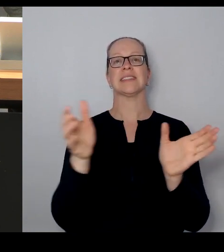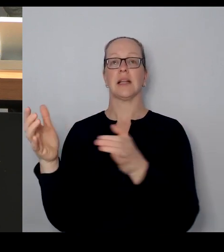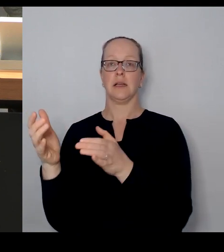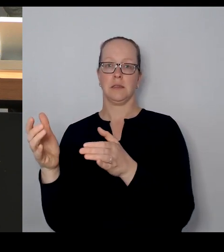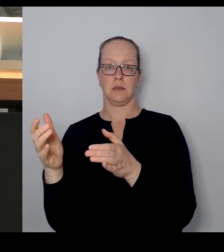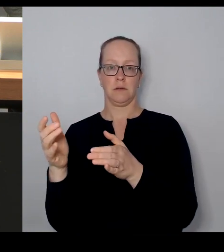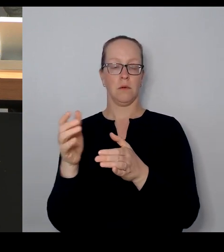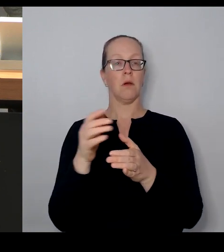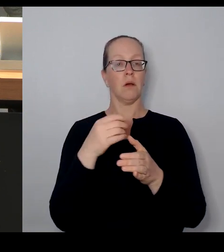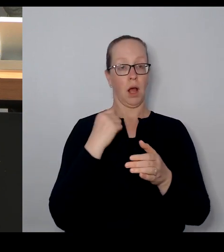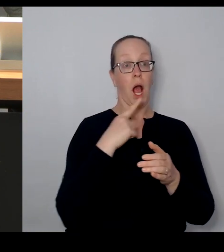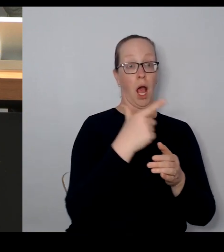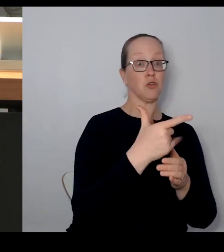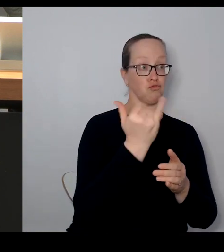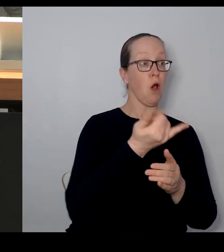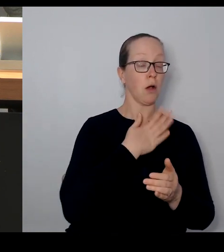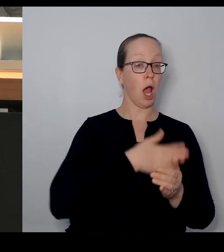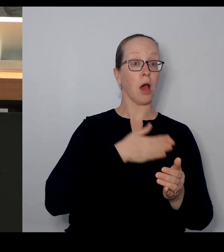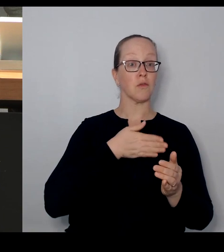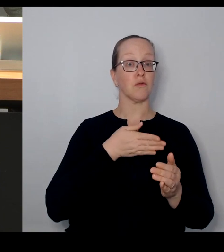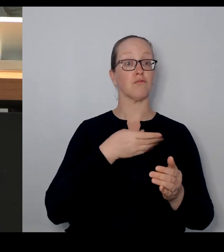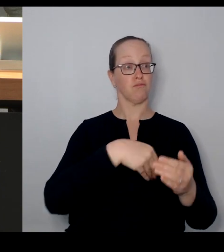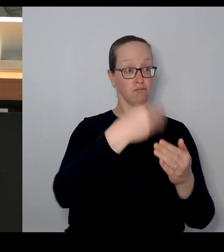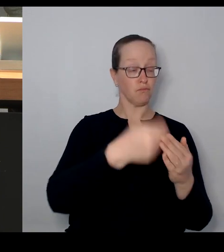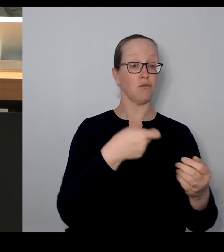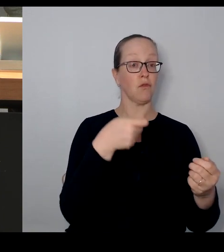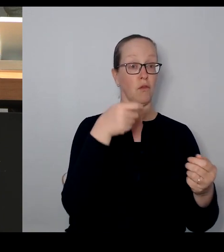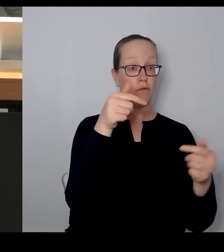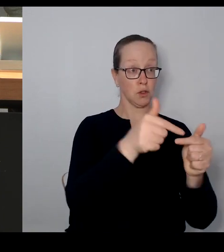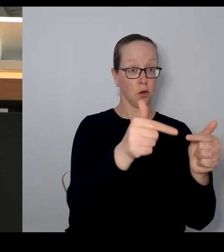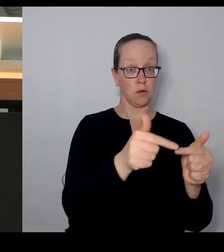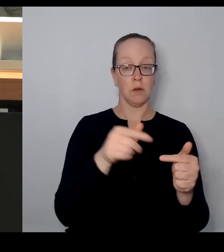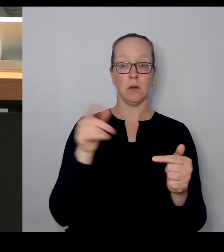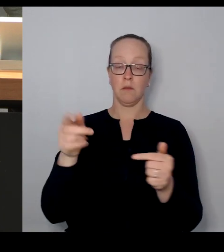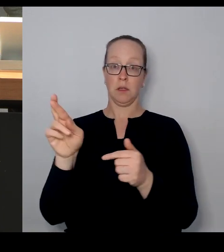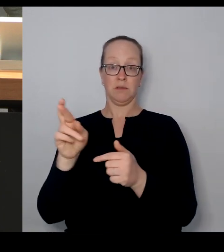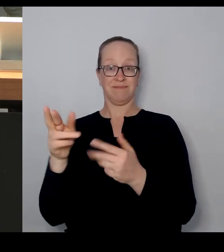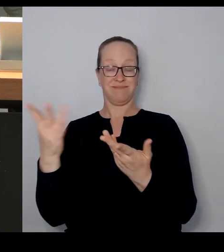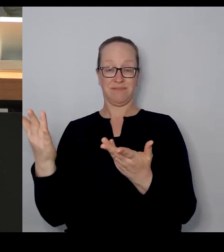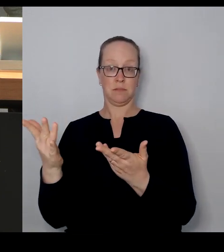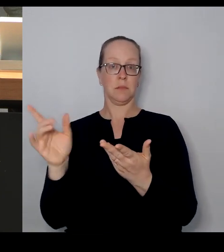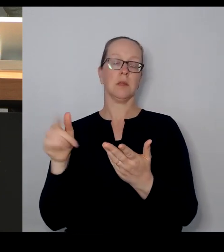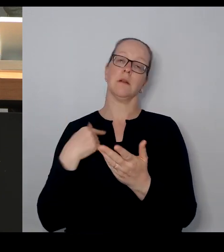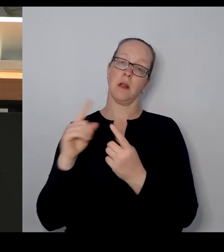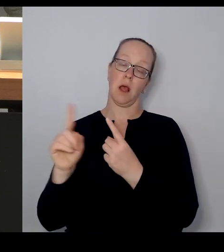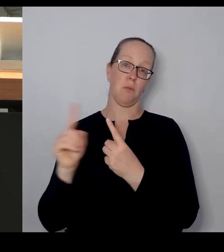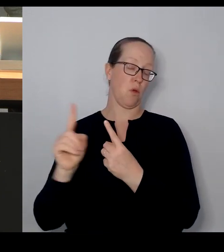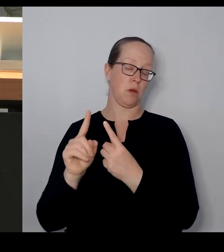stattdessen auf die stationäre Versorgung verwiesen, wo es ja genau diese gesetzliche Regelung gibt, die